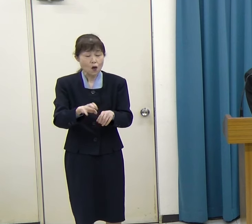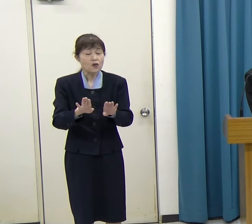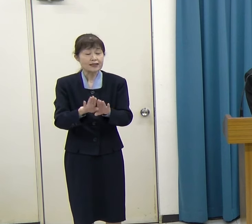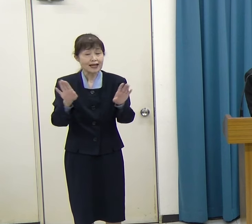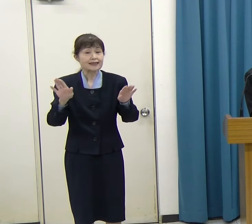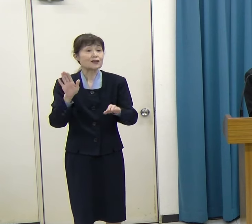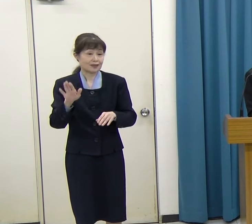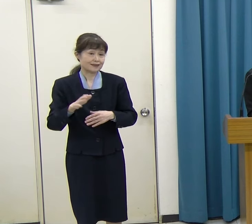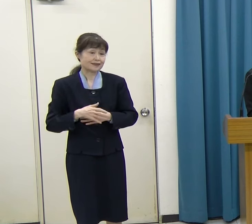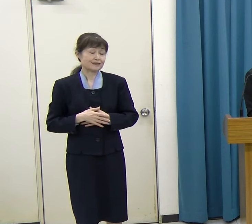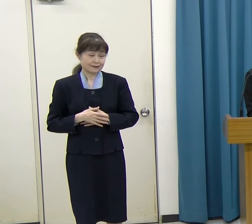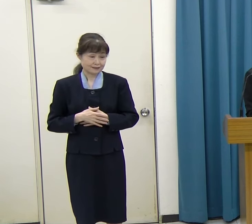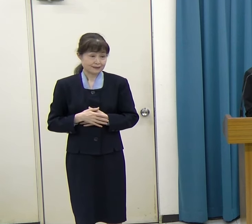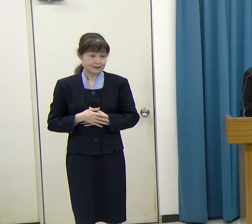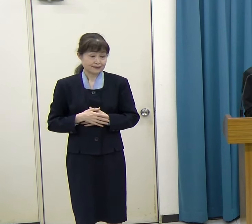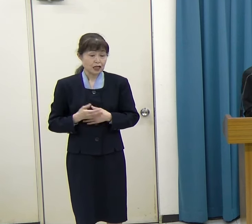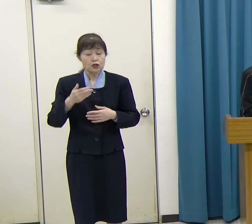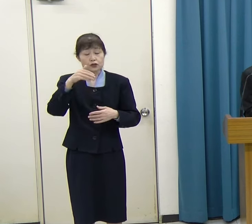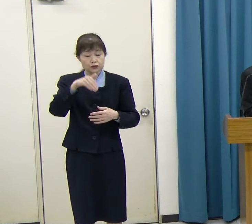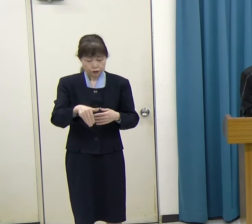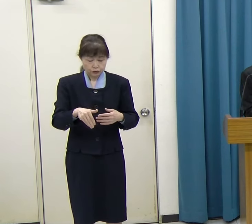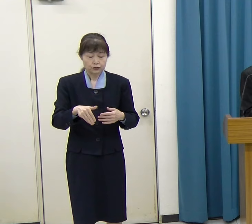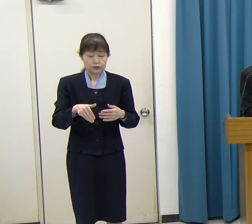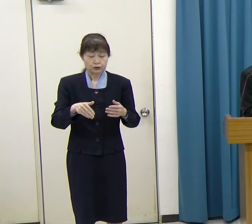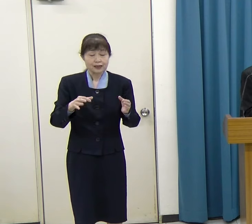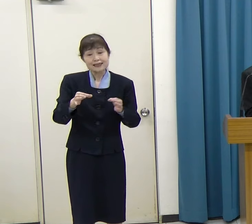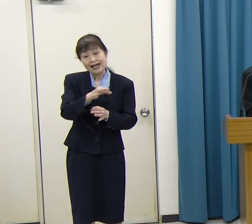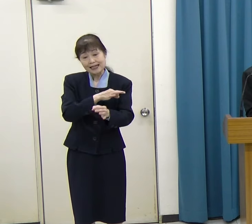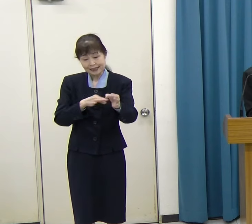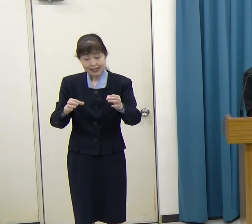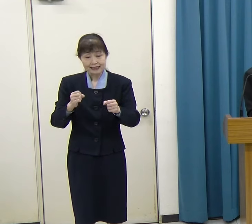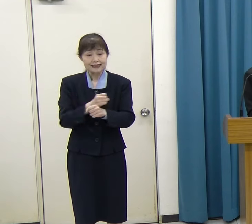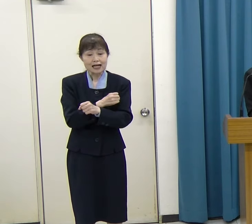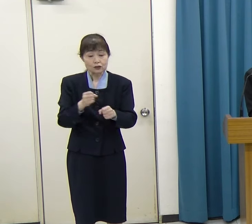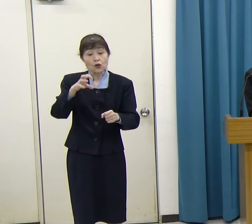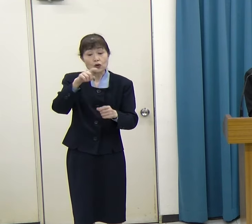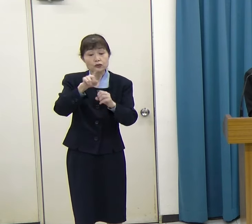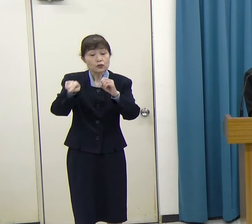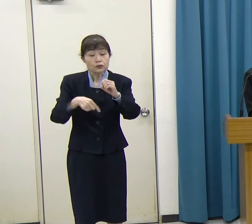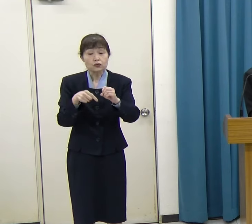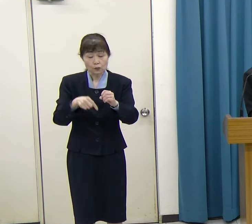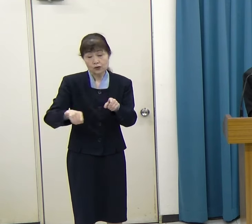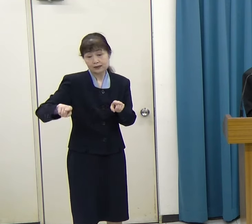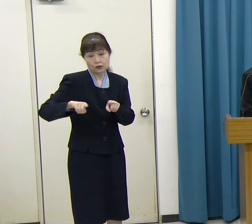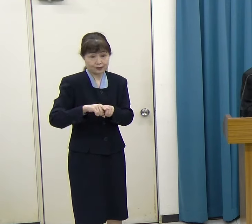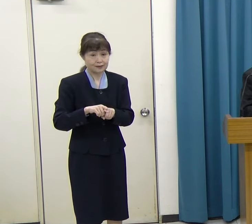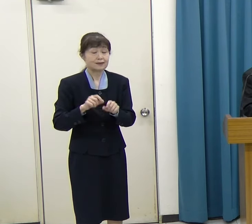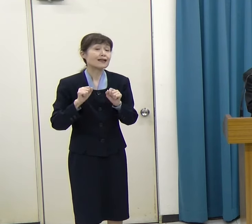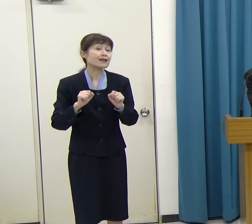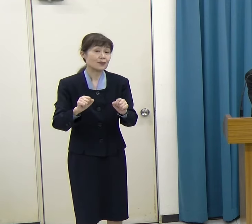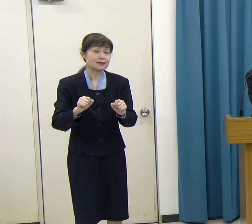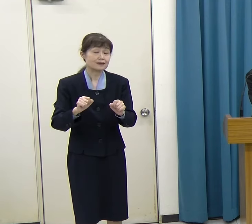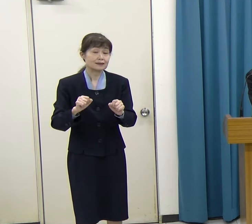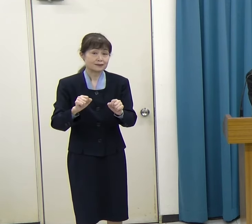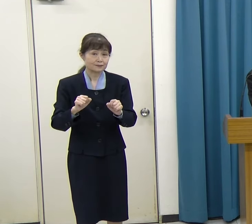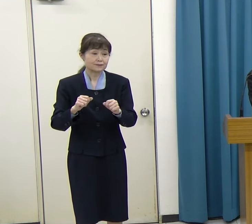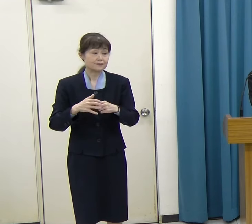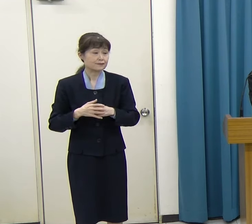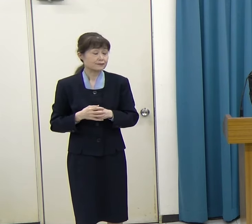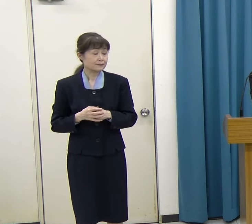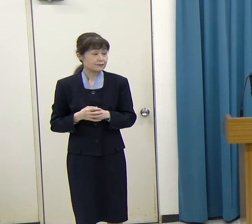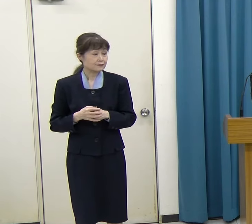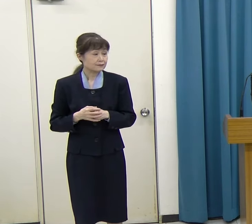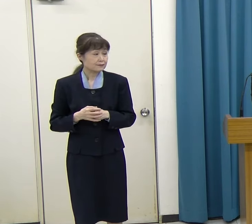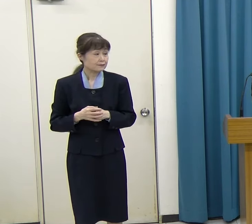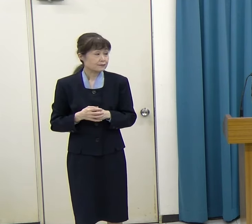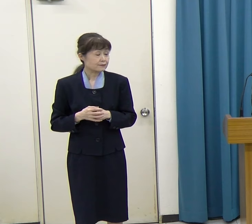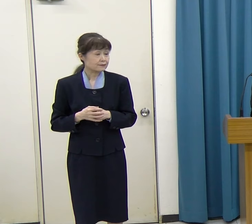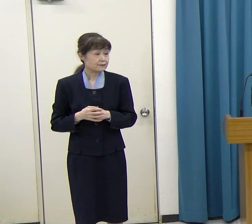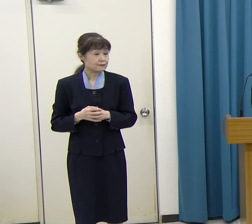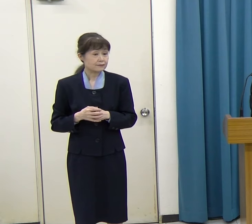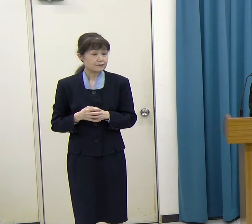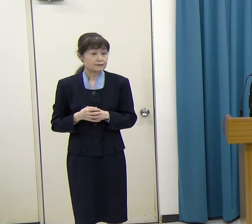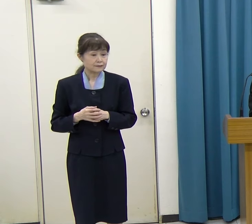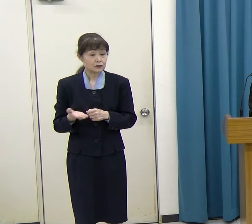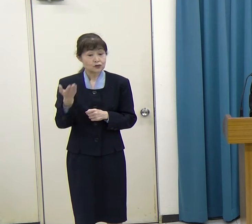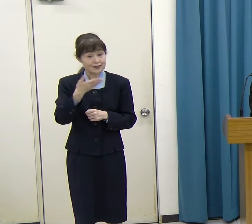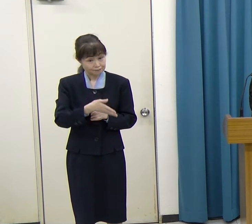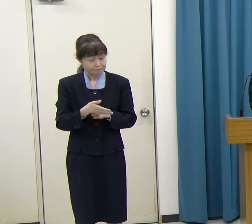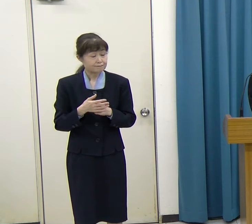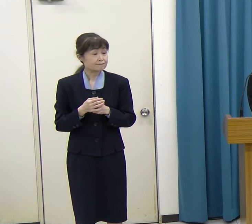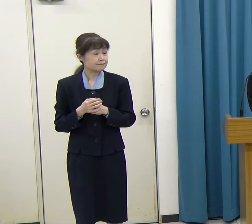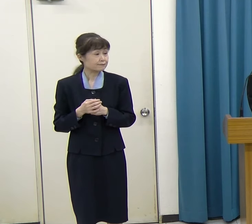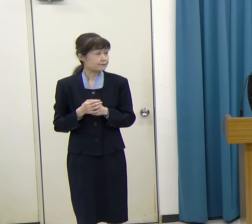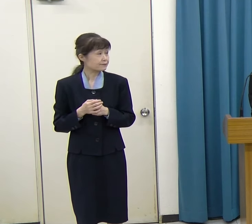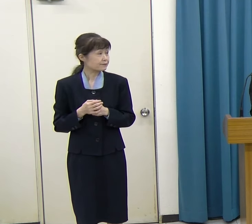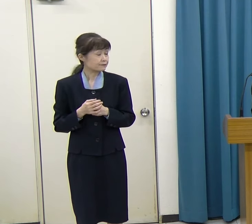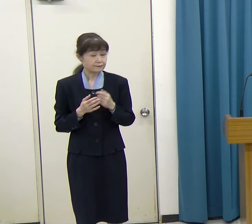こういった取り組みは九州経済産業局と協力しながら進めているところです。